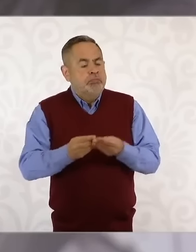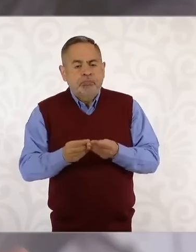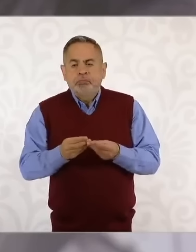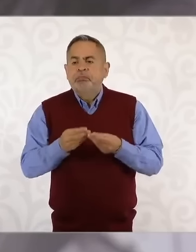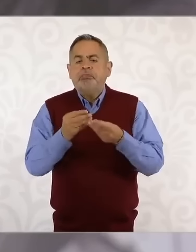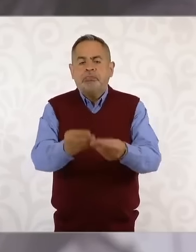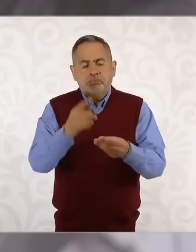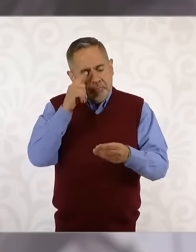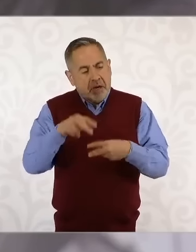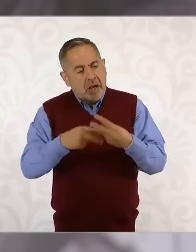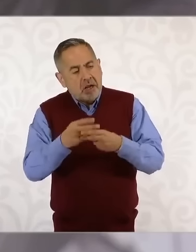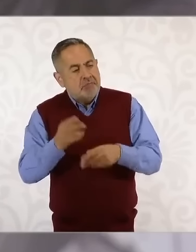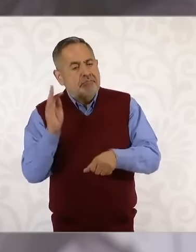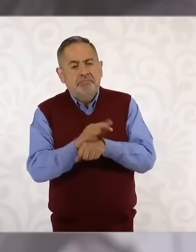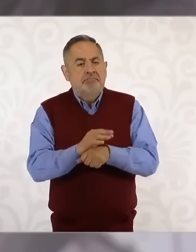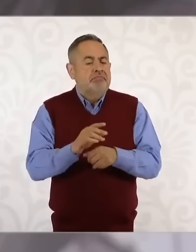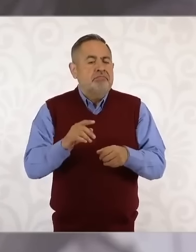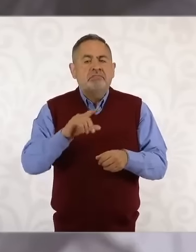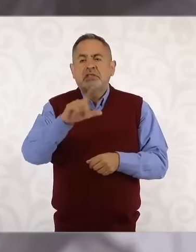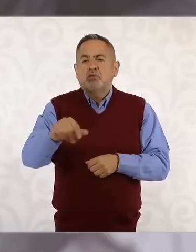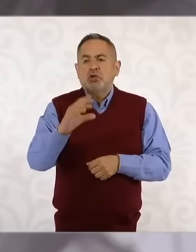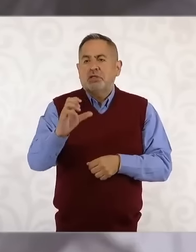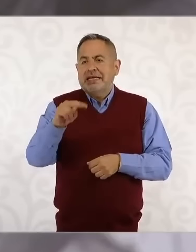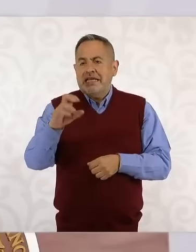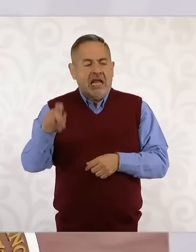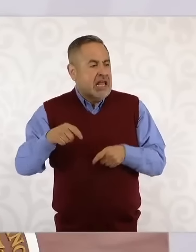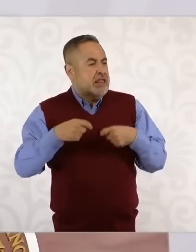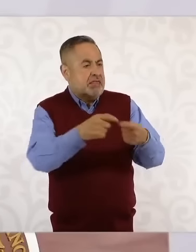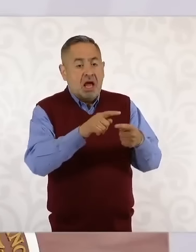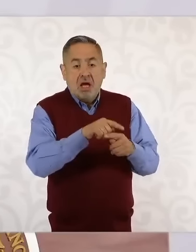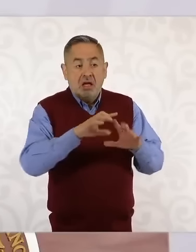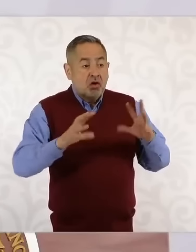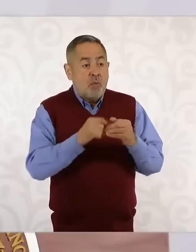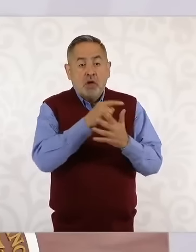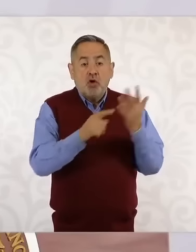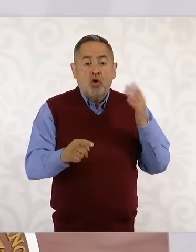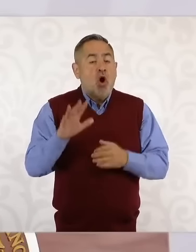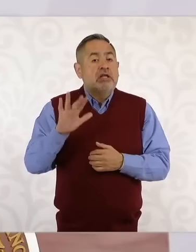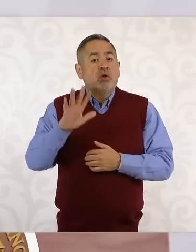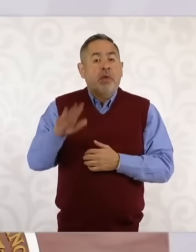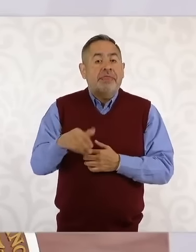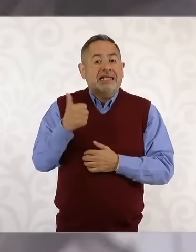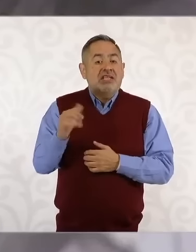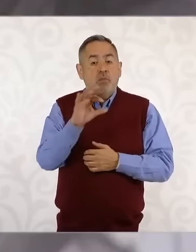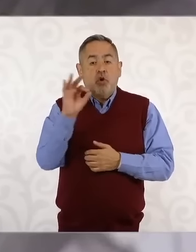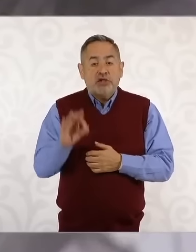asignación en la Comisión Nacional de Energía. representan el 56% de capacidad total ofertada